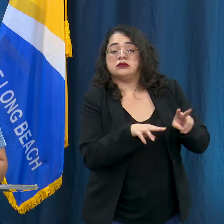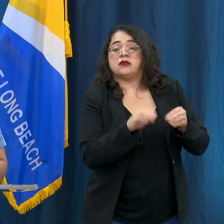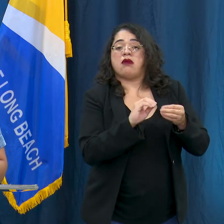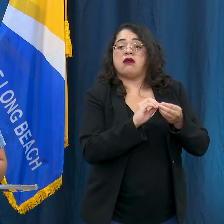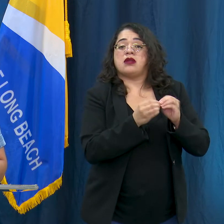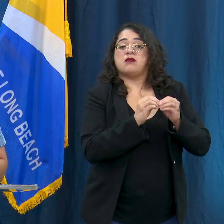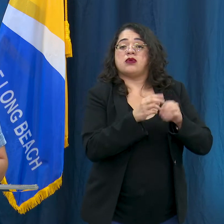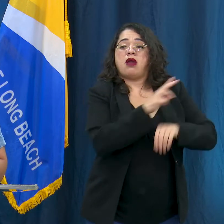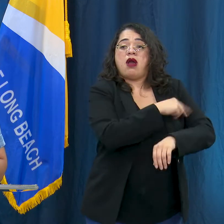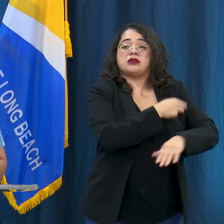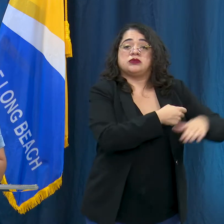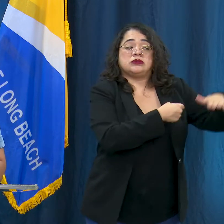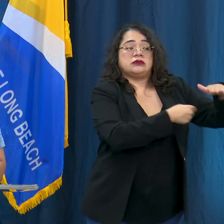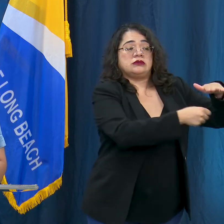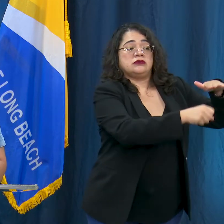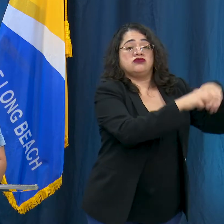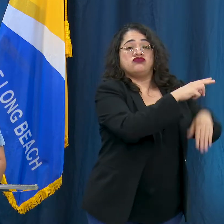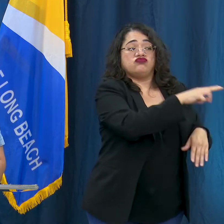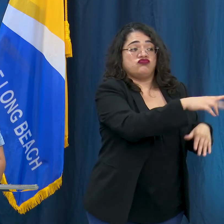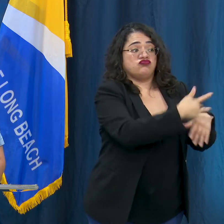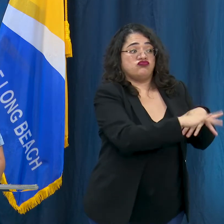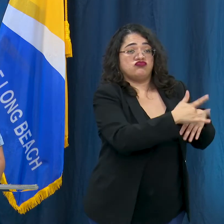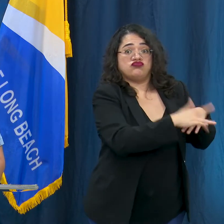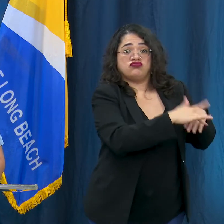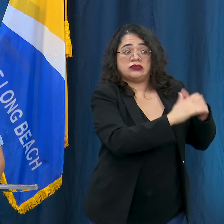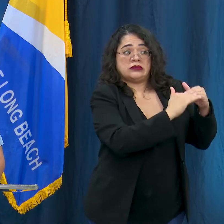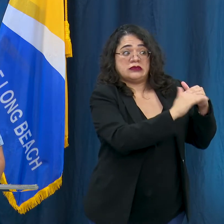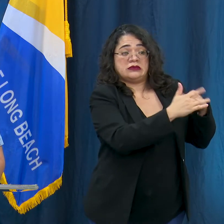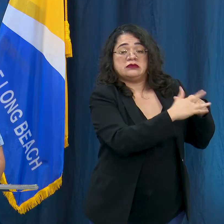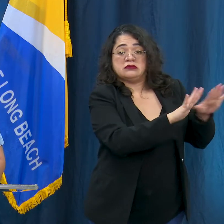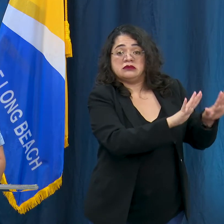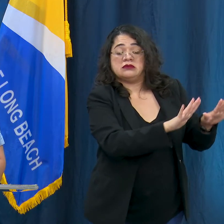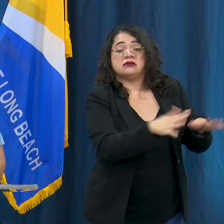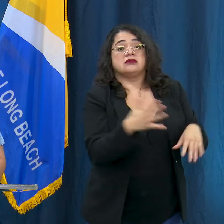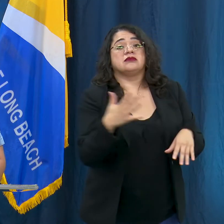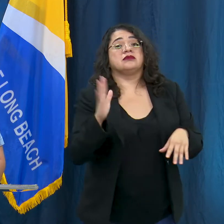establish nuestros población AZN riesgo permanece an protégée 'das pramanas can